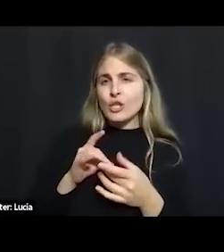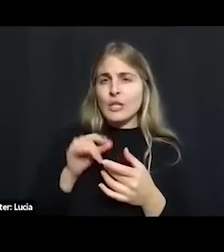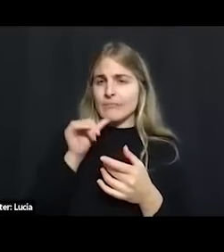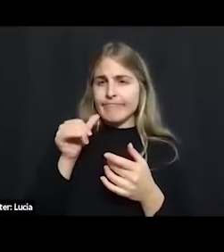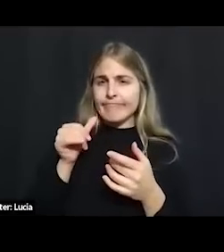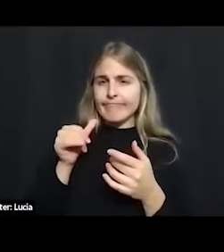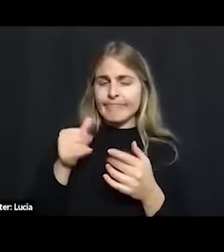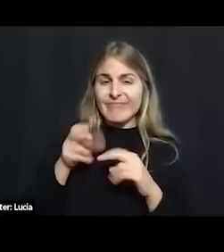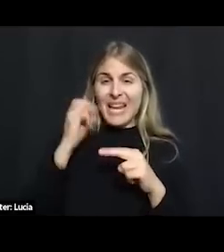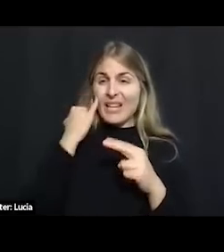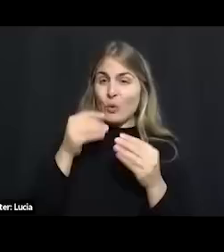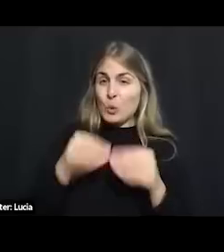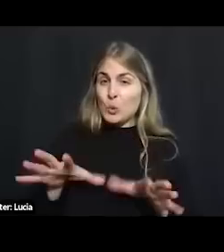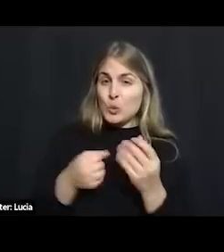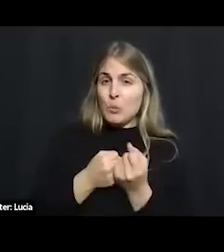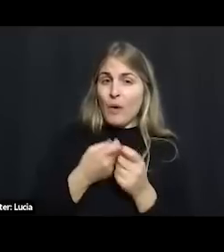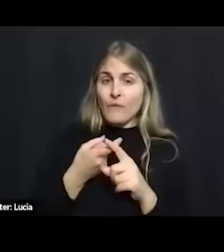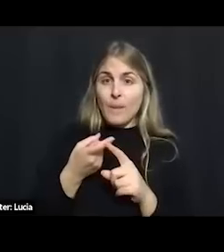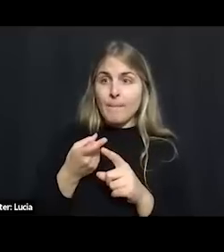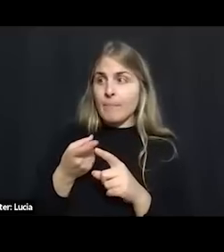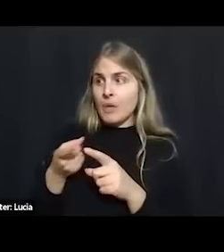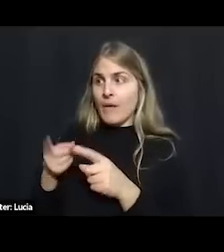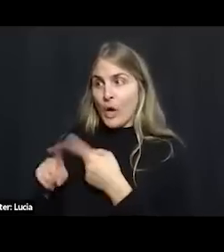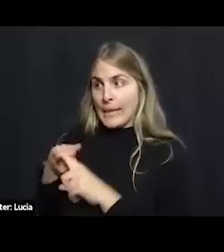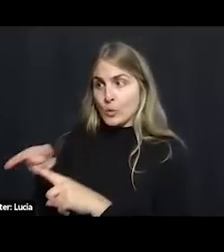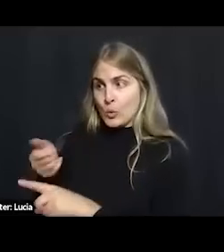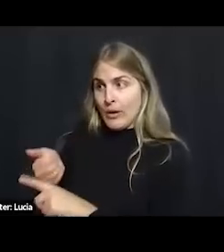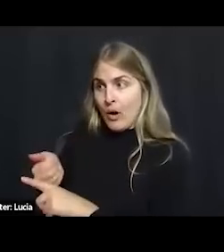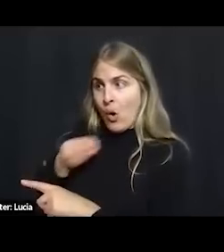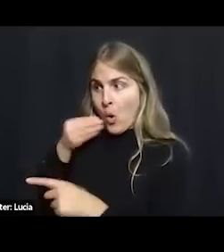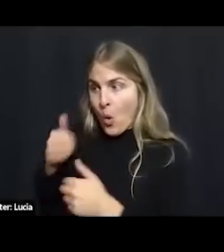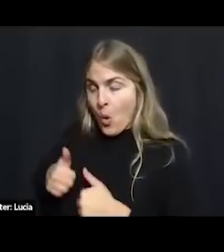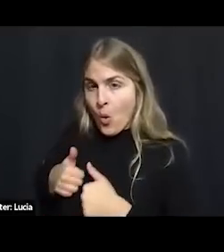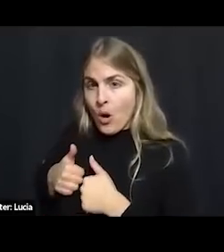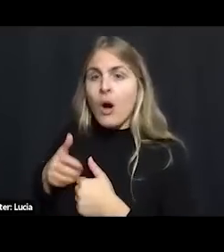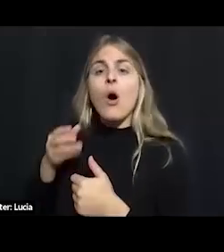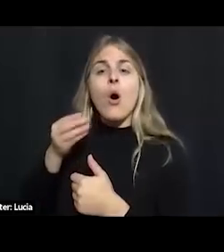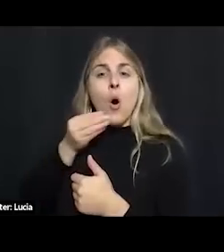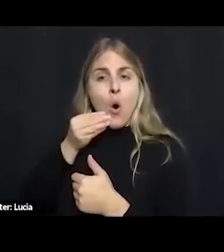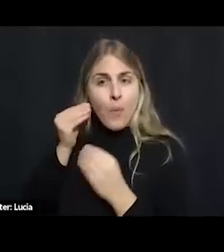que el miedo a perder el apoyo de amigos sin hogar y los sentimientos de culpa del sobreviviente pueden llevar a las personas a regresar al sinhogarismo.